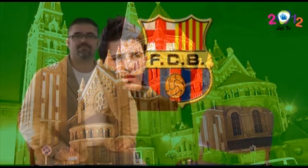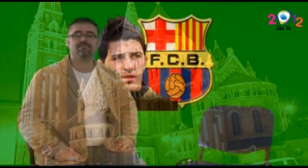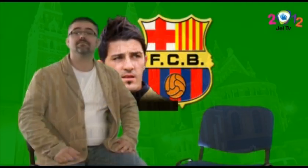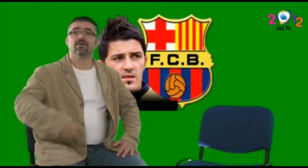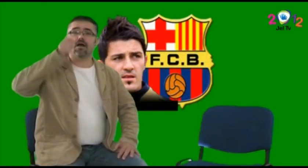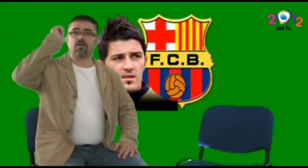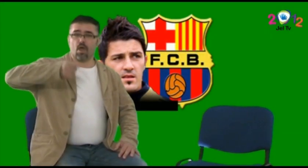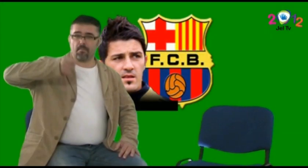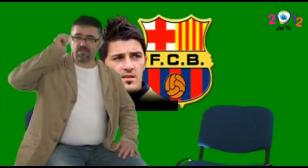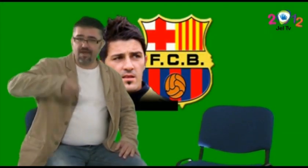Jó napot kívánok!